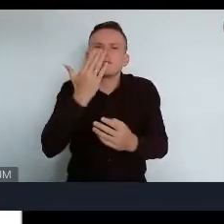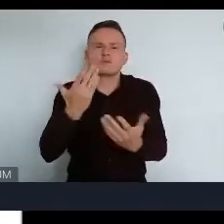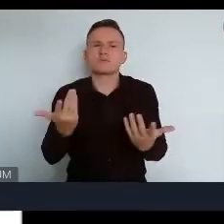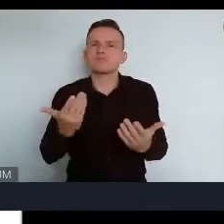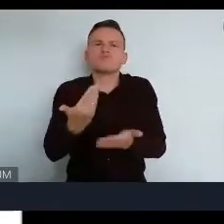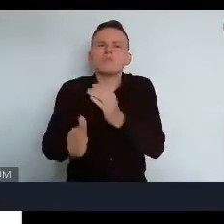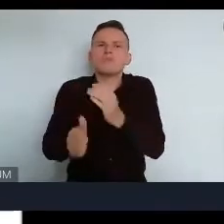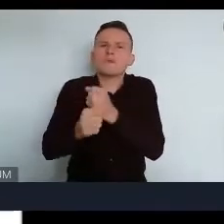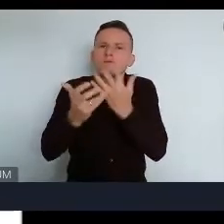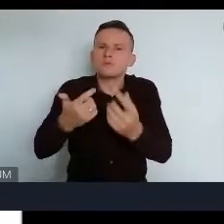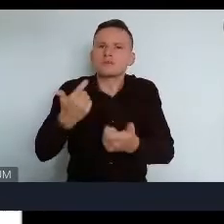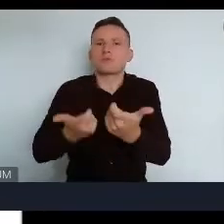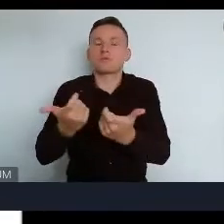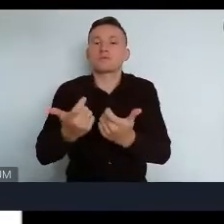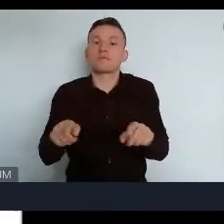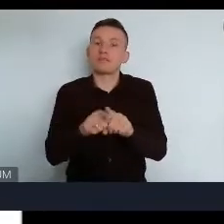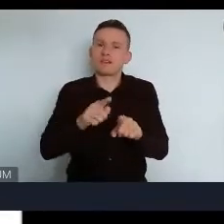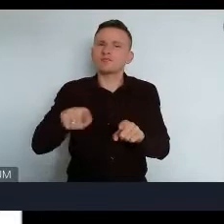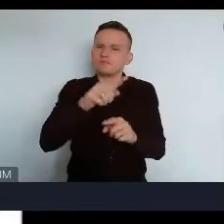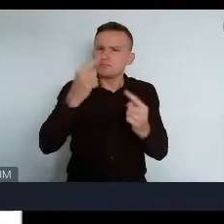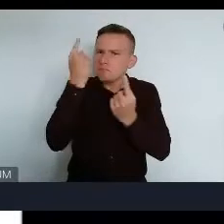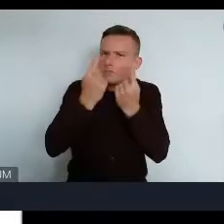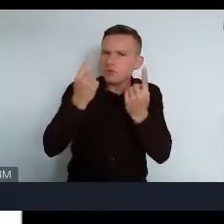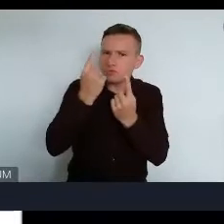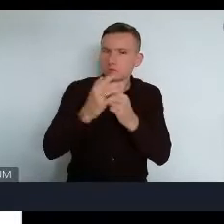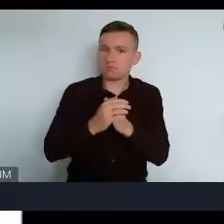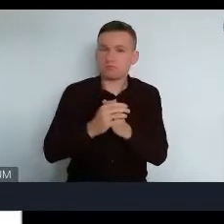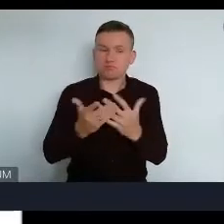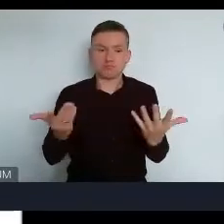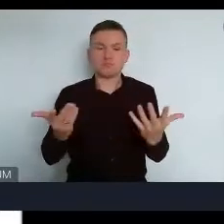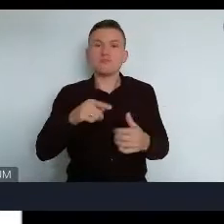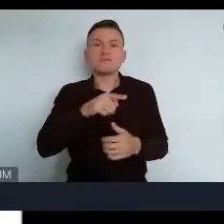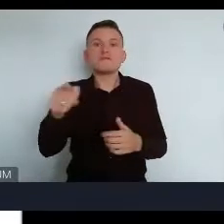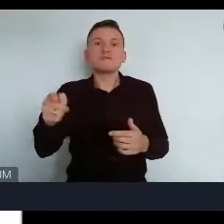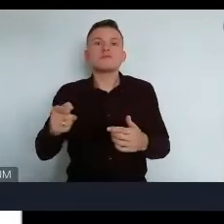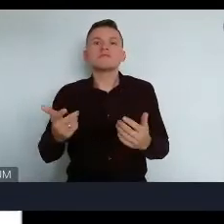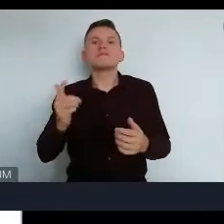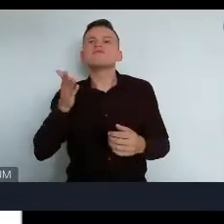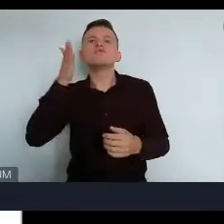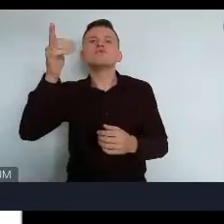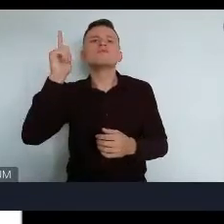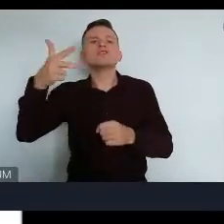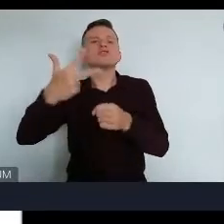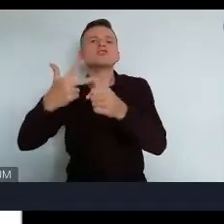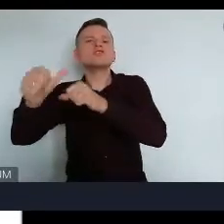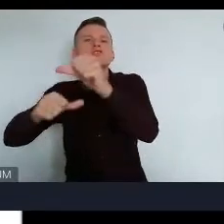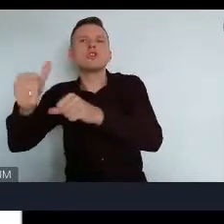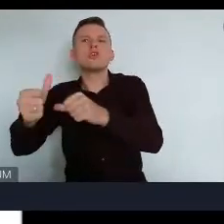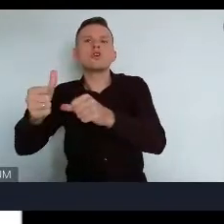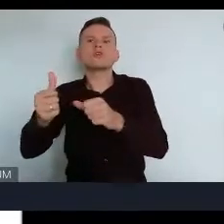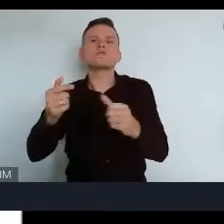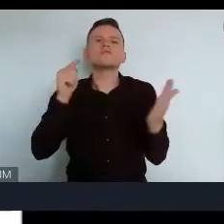i zastanówcie się nad określeniem, gdzie chcecie być w 2030 roku, kiedy te cele muszą być osiągnięte.